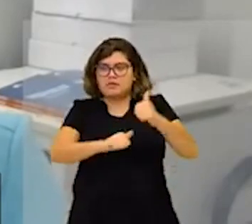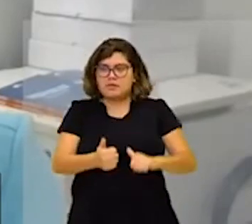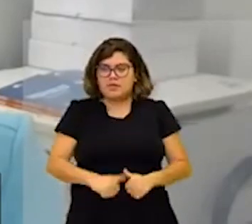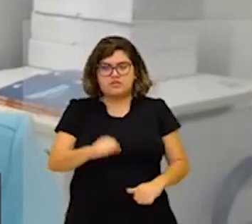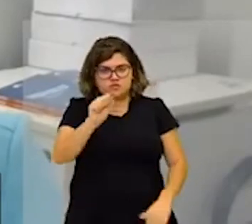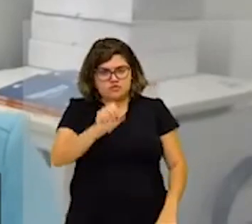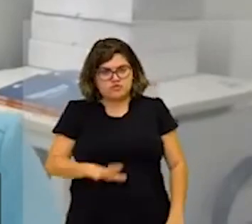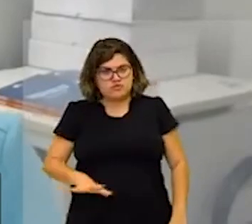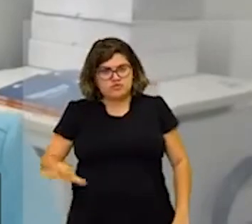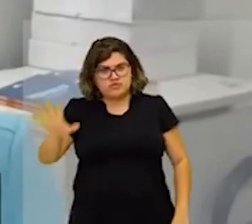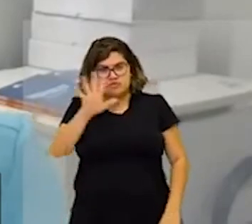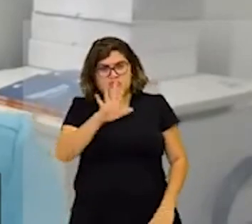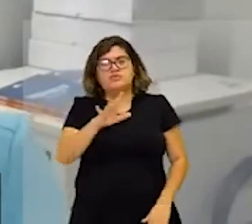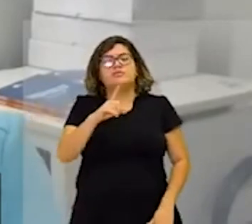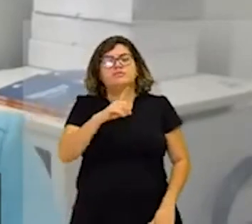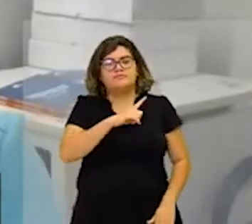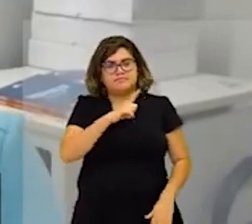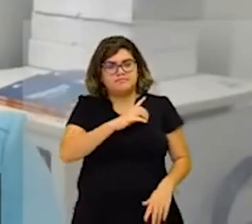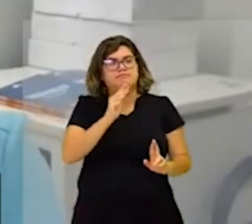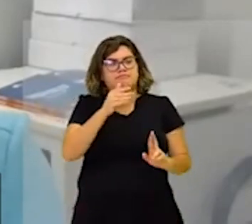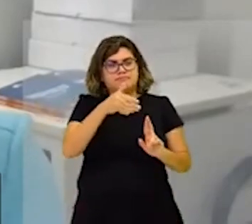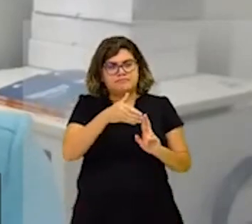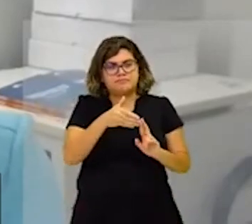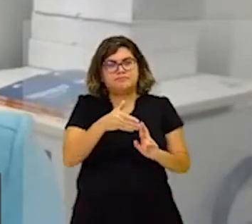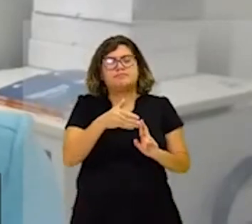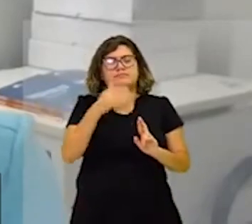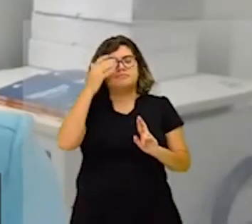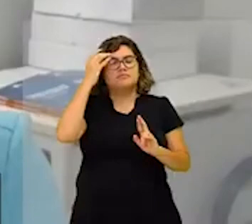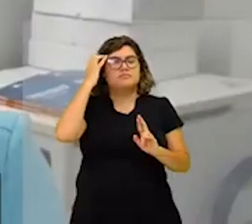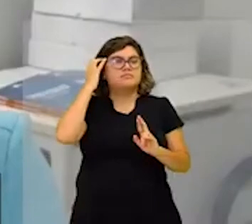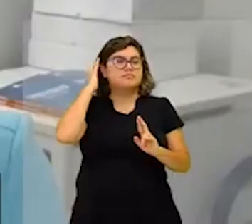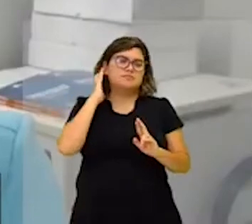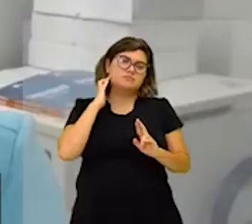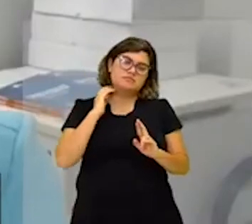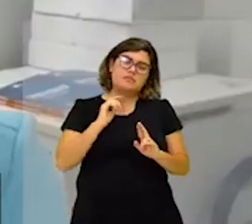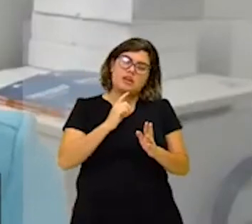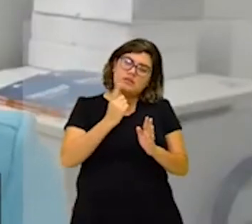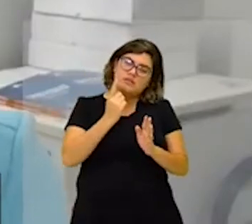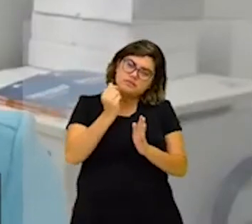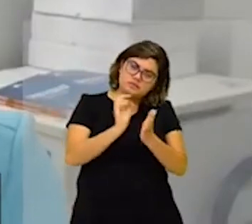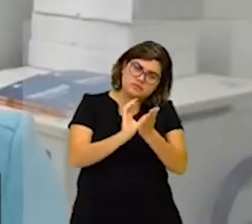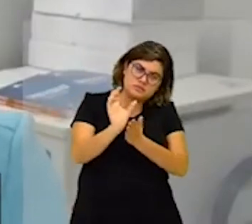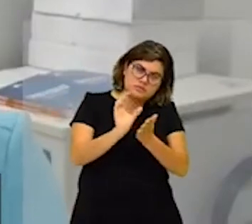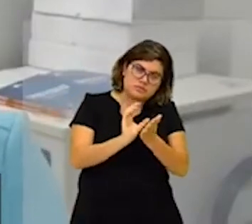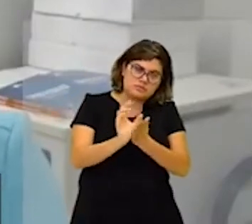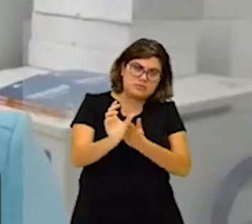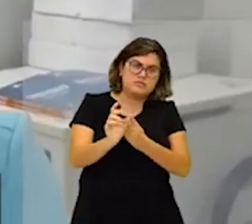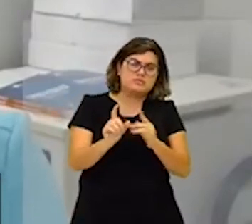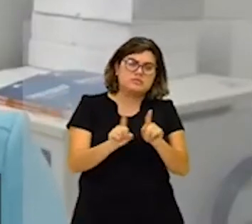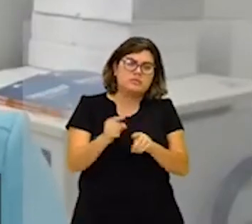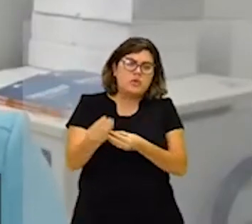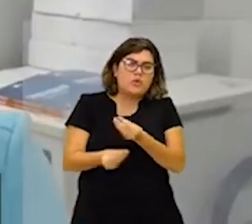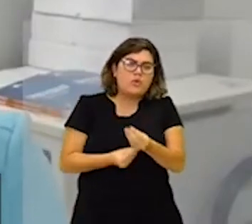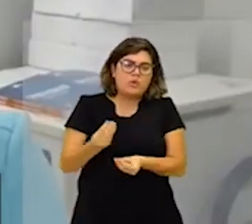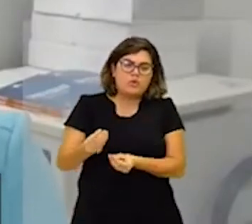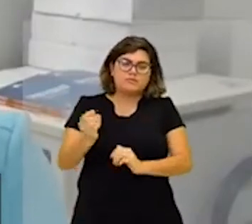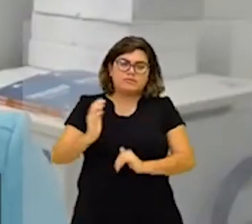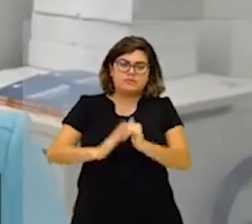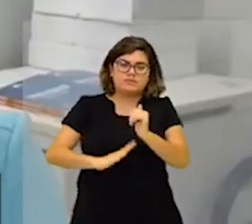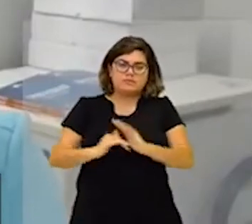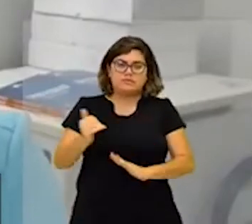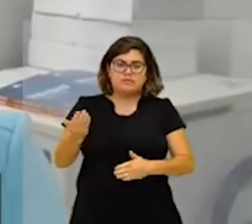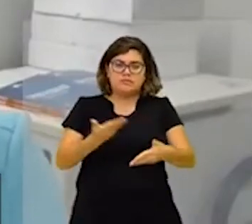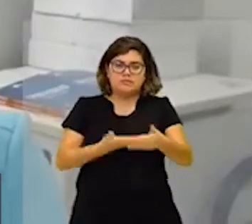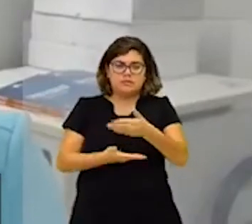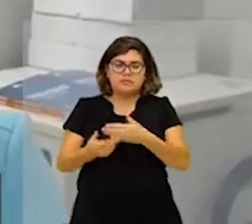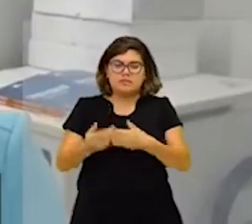quadro referente ao a ao financiamento e como isso aplica né o na verdade mais direcionada